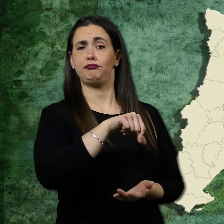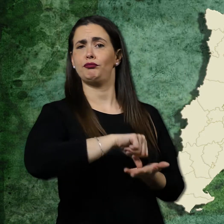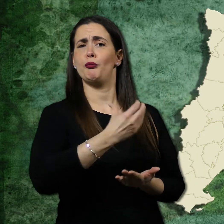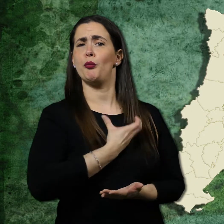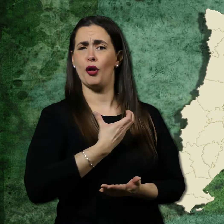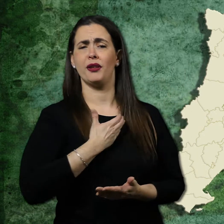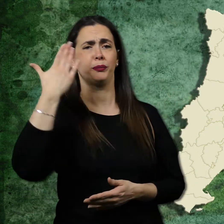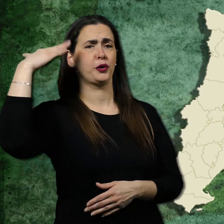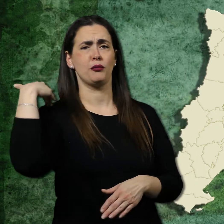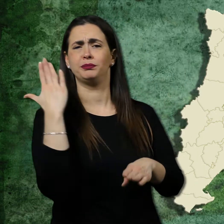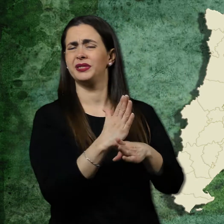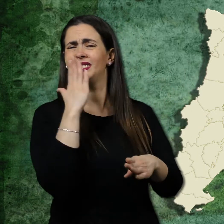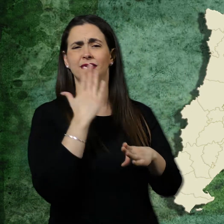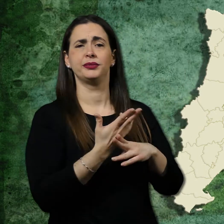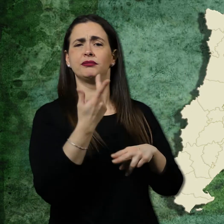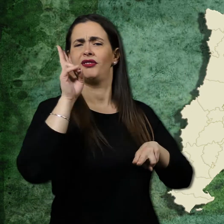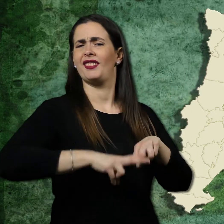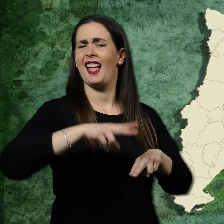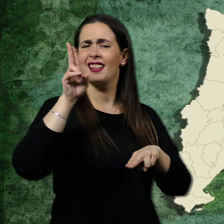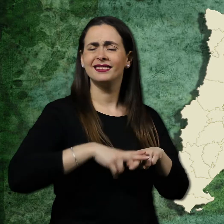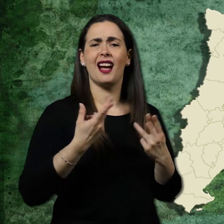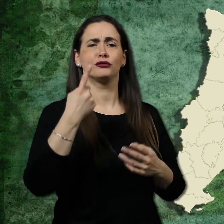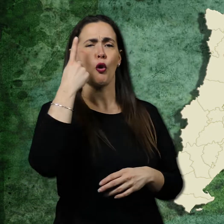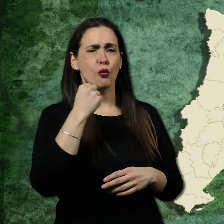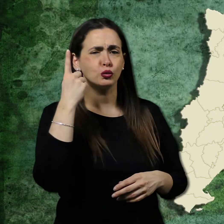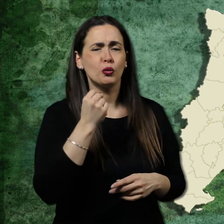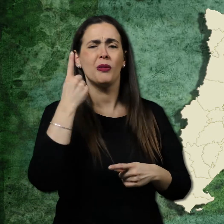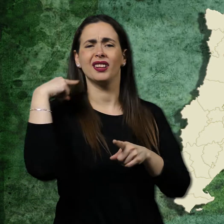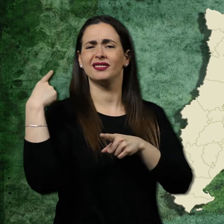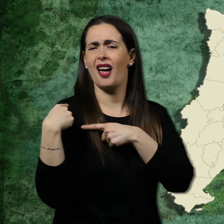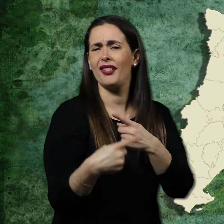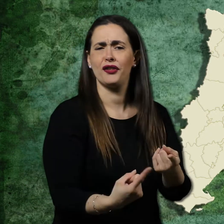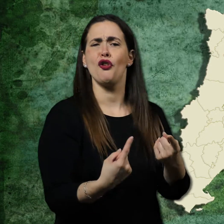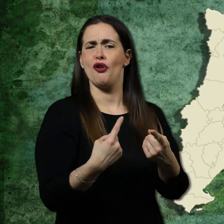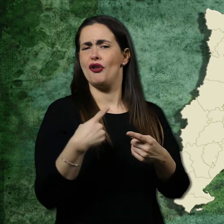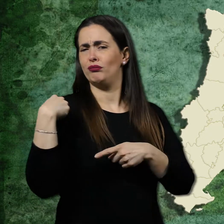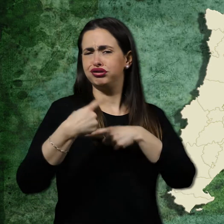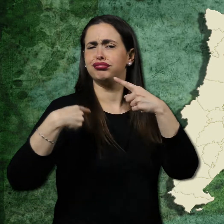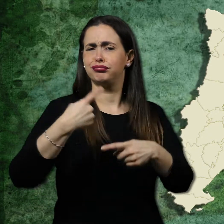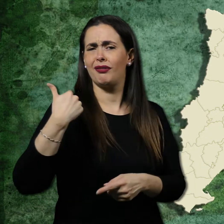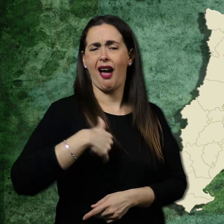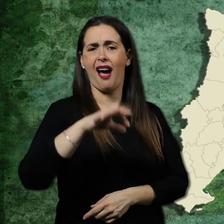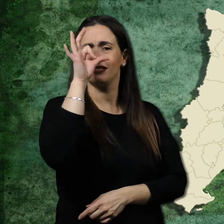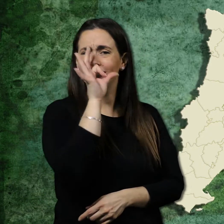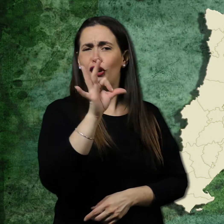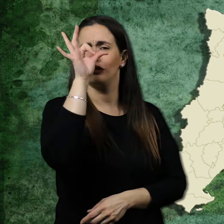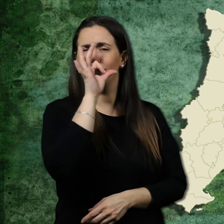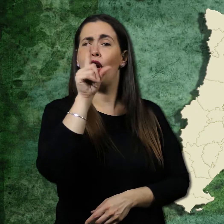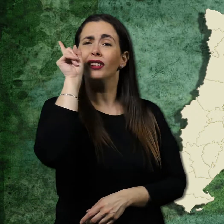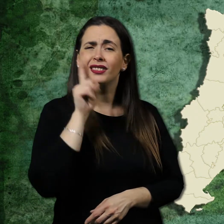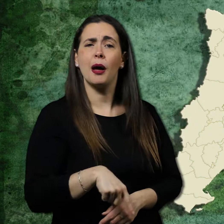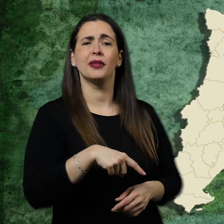En aquest municipi conviuen festes, costums i tradicions de centenars de segles d'història